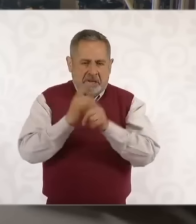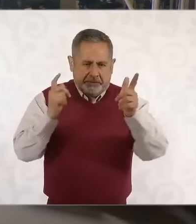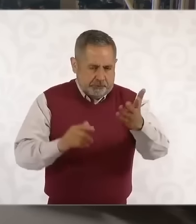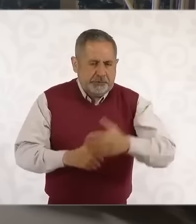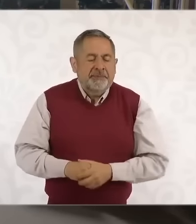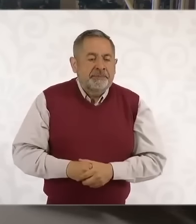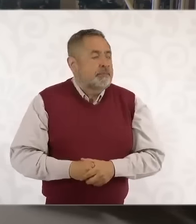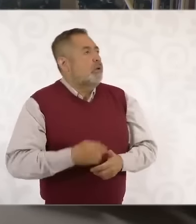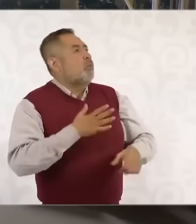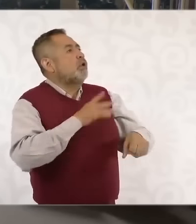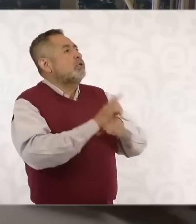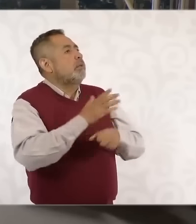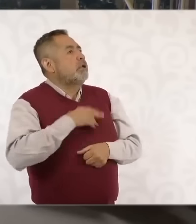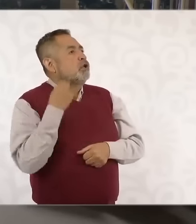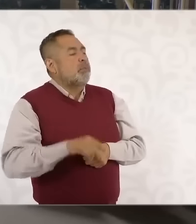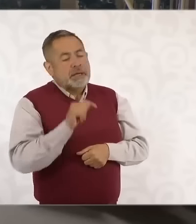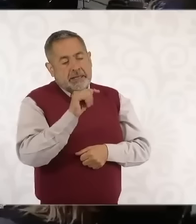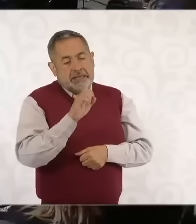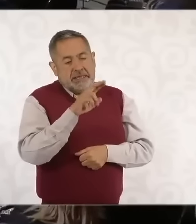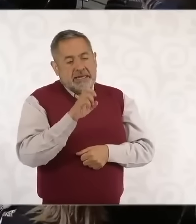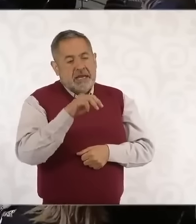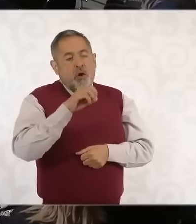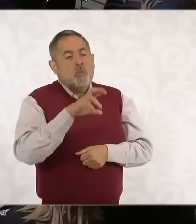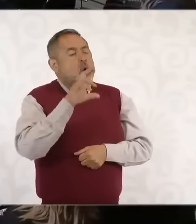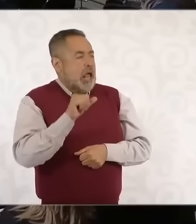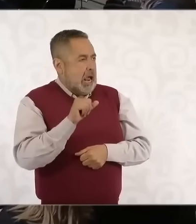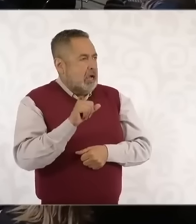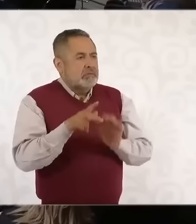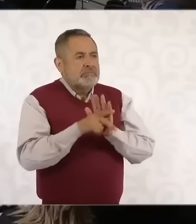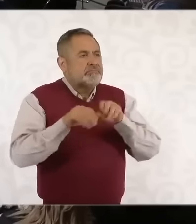buenos días. Mora Guillén, corresponsal del canal de las noticias que se transmite en el estado de